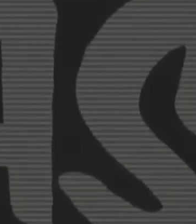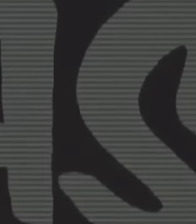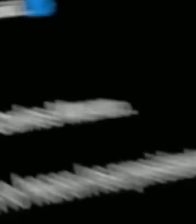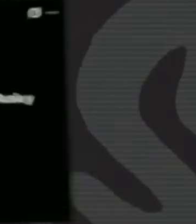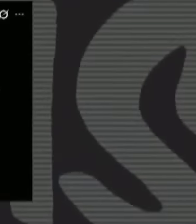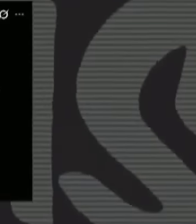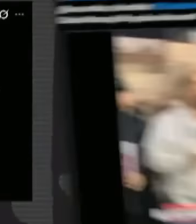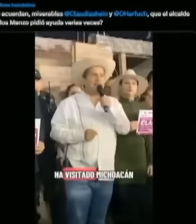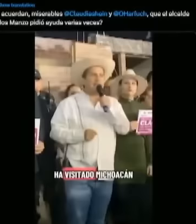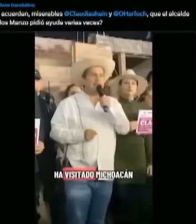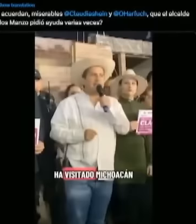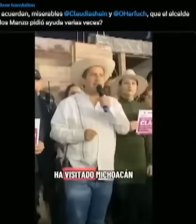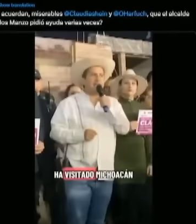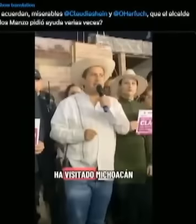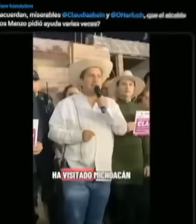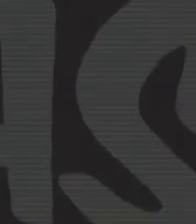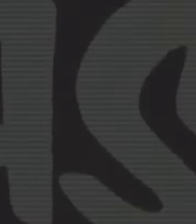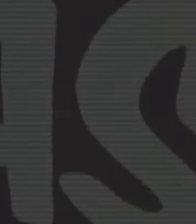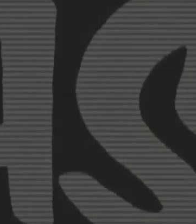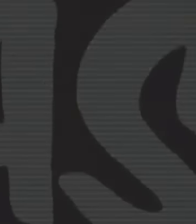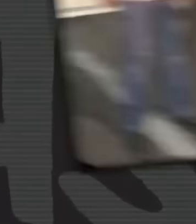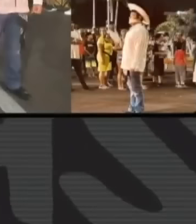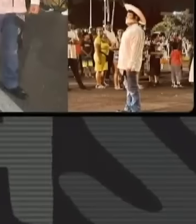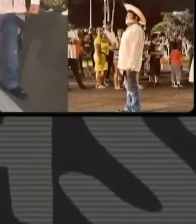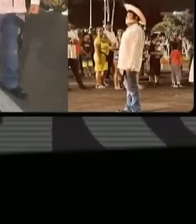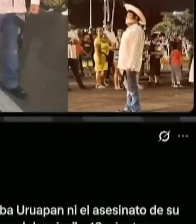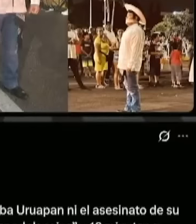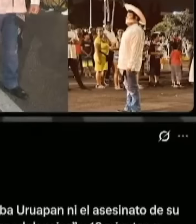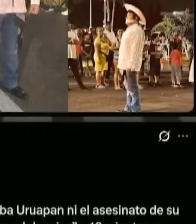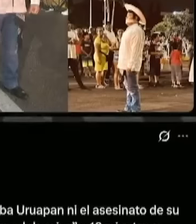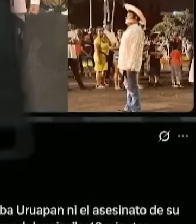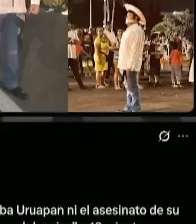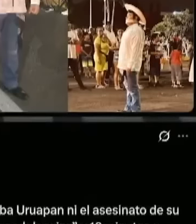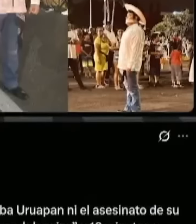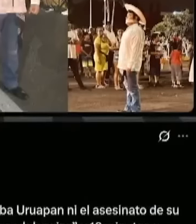presidenta del ataque al alcalde y además promovieron las manifestaciones violentas